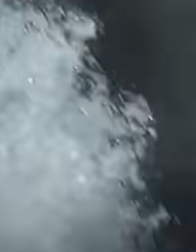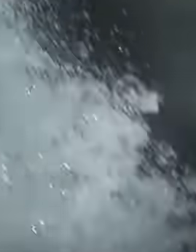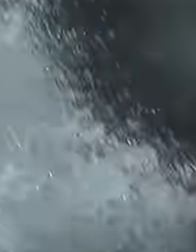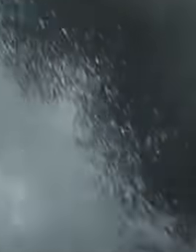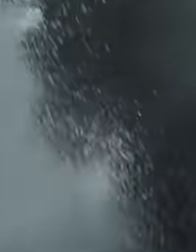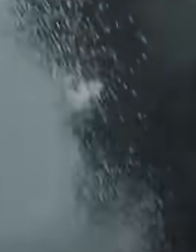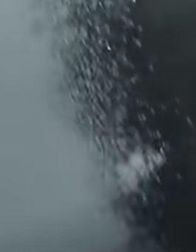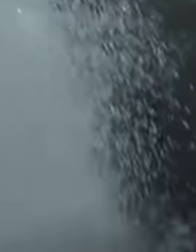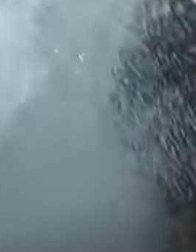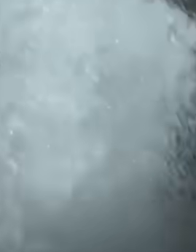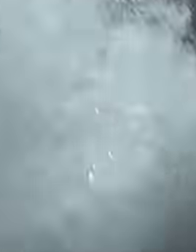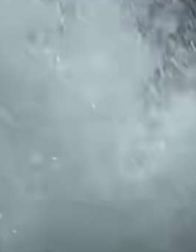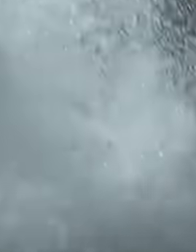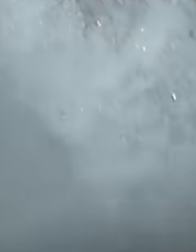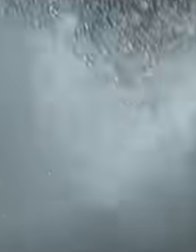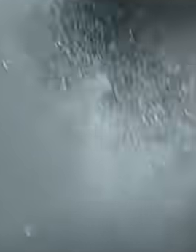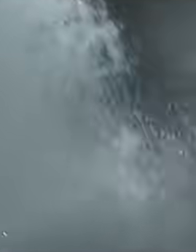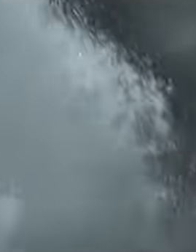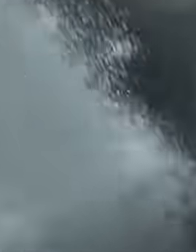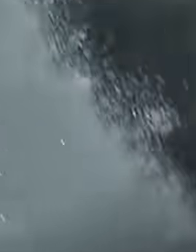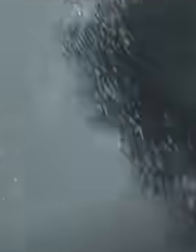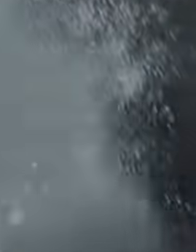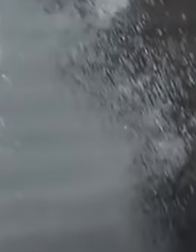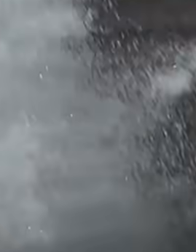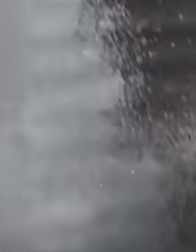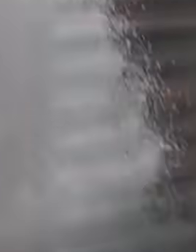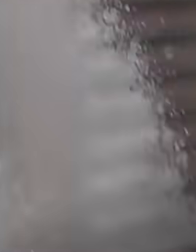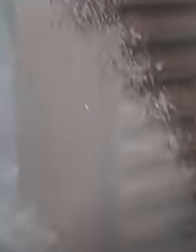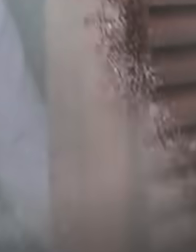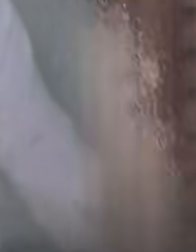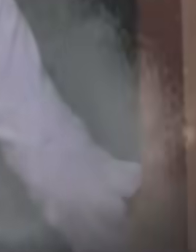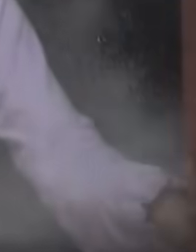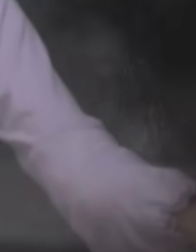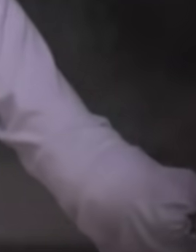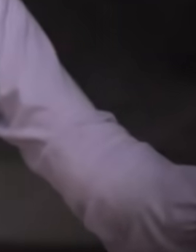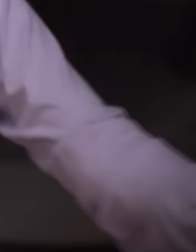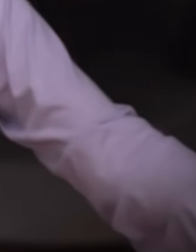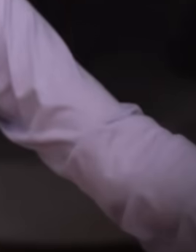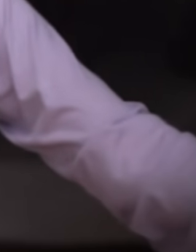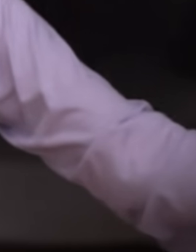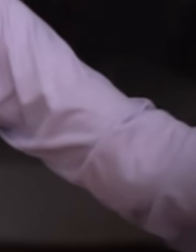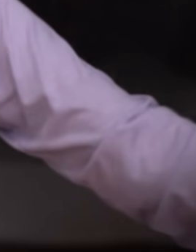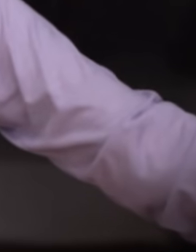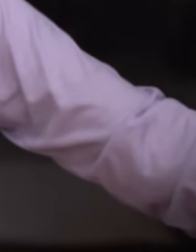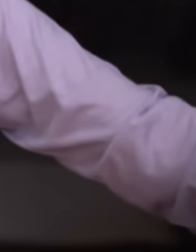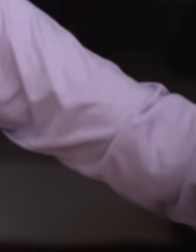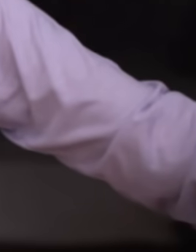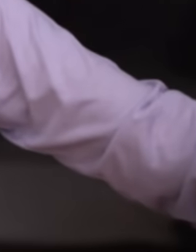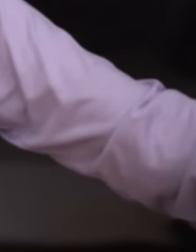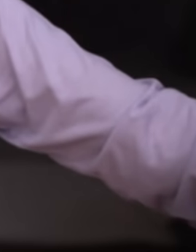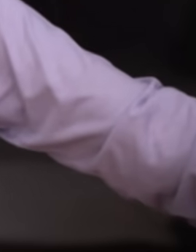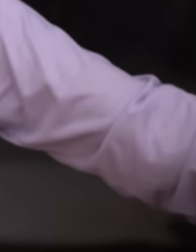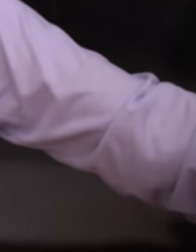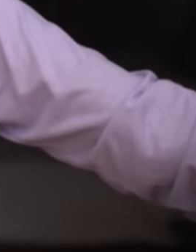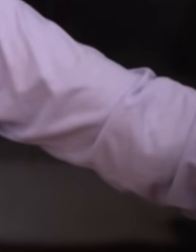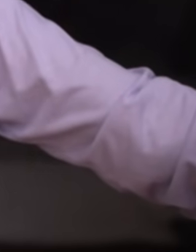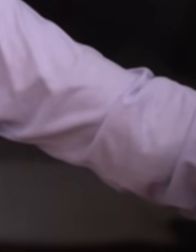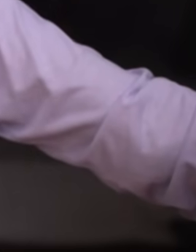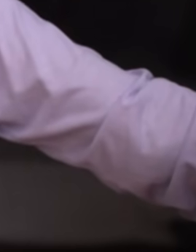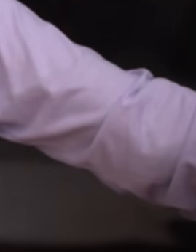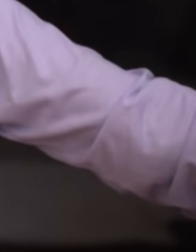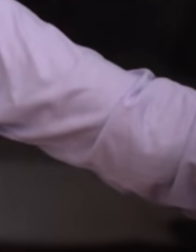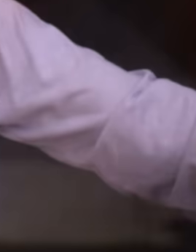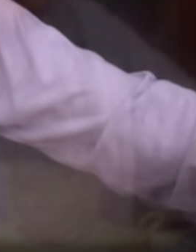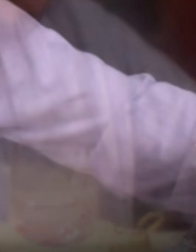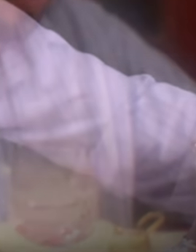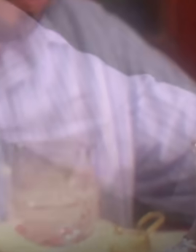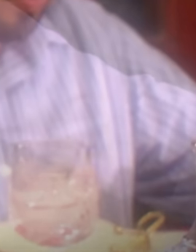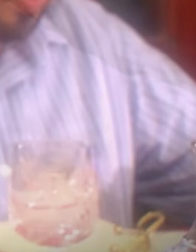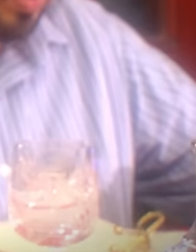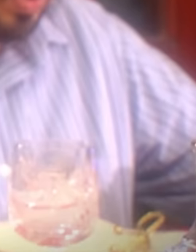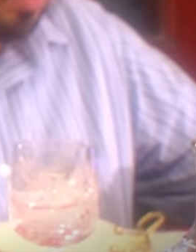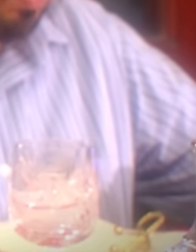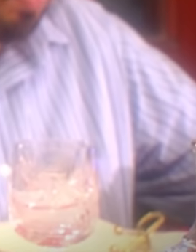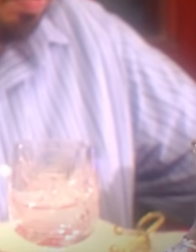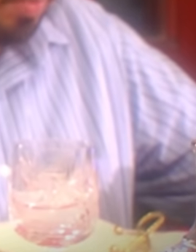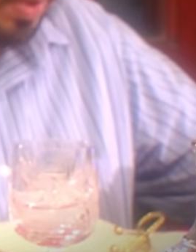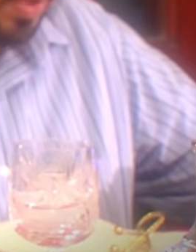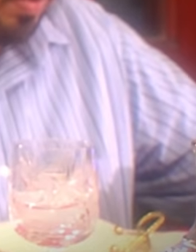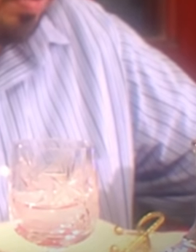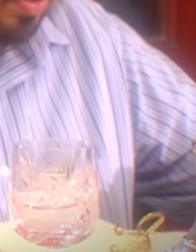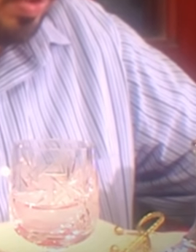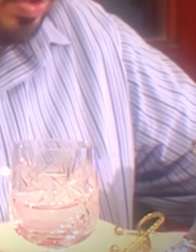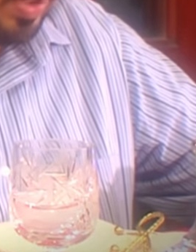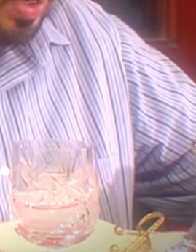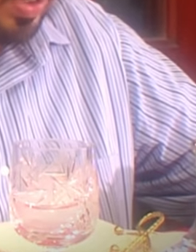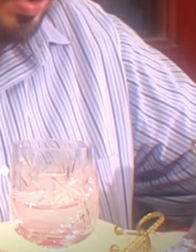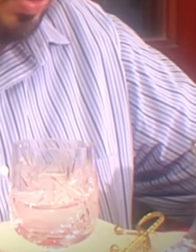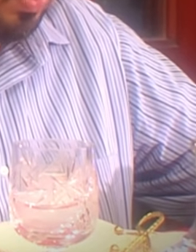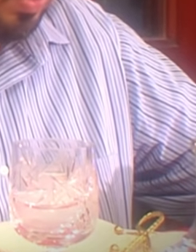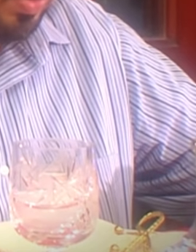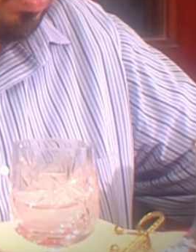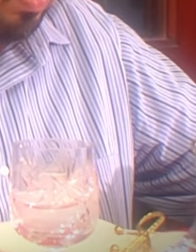derramada sobre os filhos e só se lembram de dia